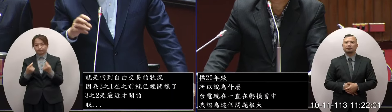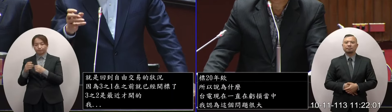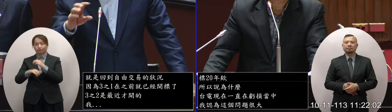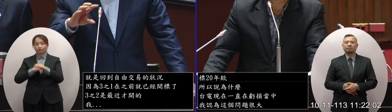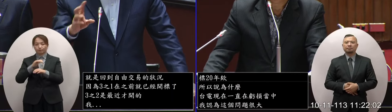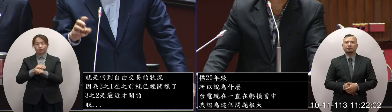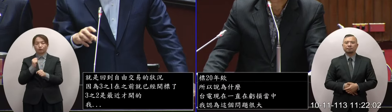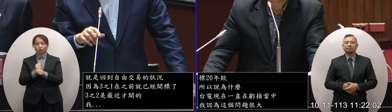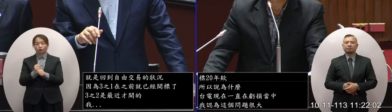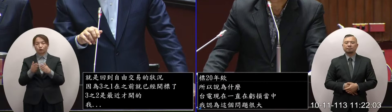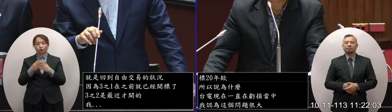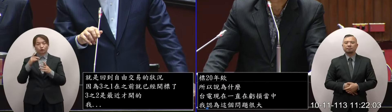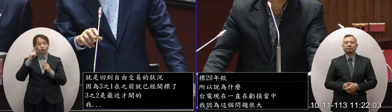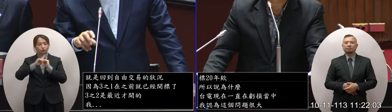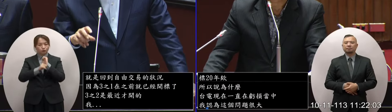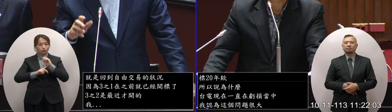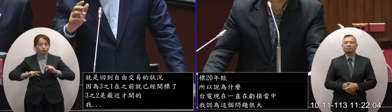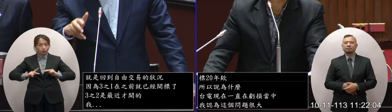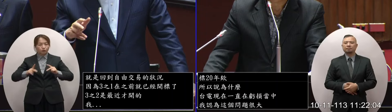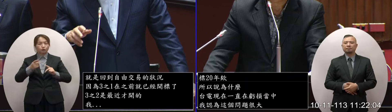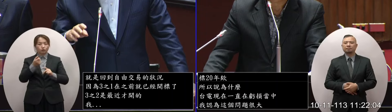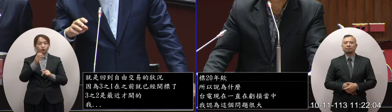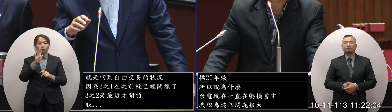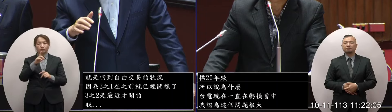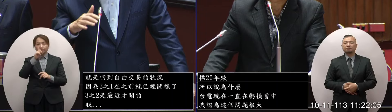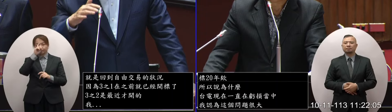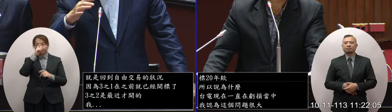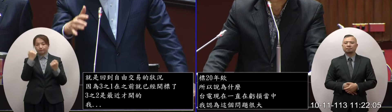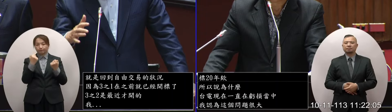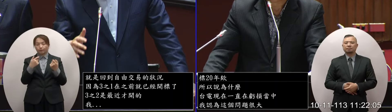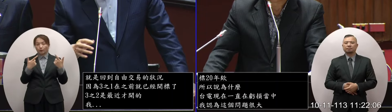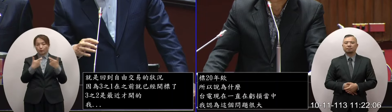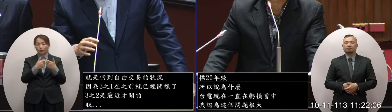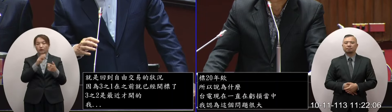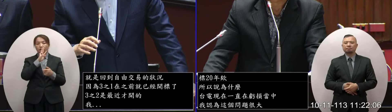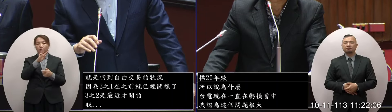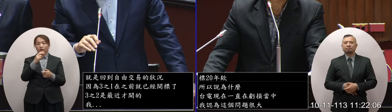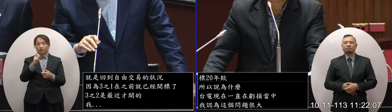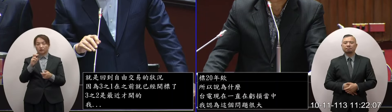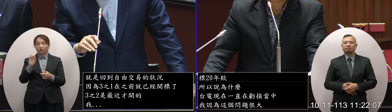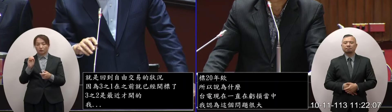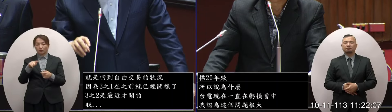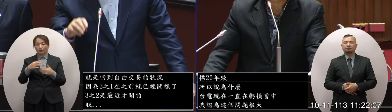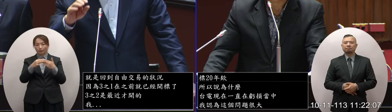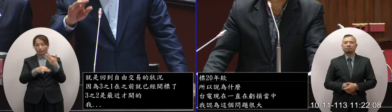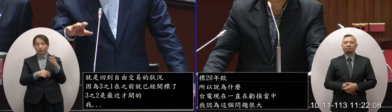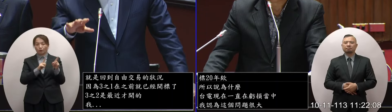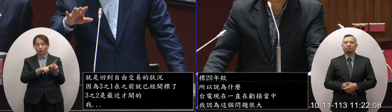所以我們改變了一些方法 希望在 符合WTO的架構之下 然後能夠